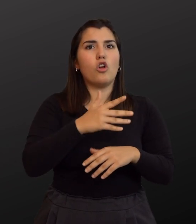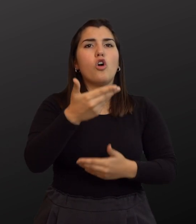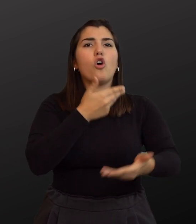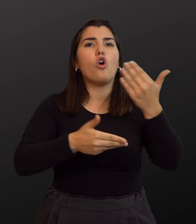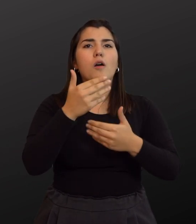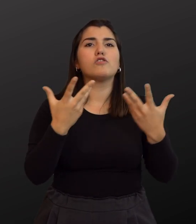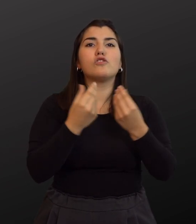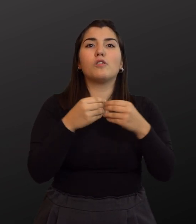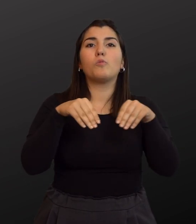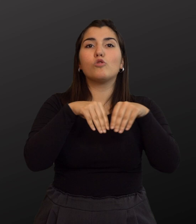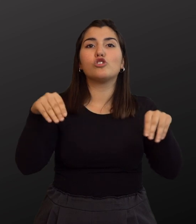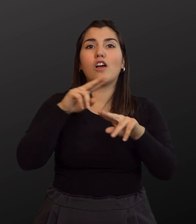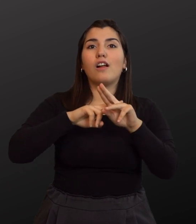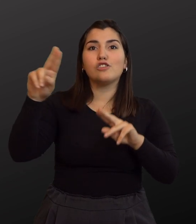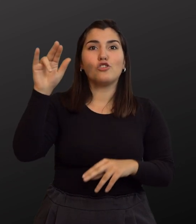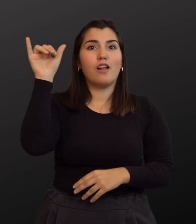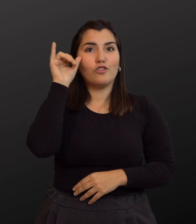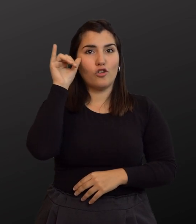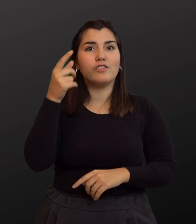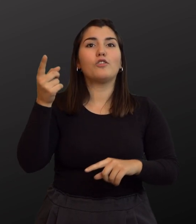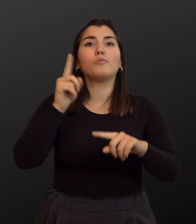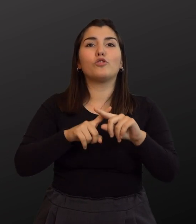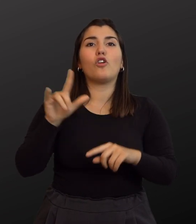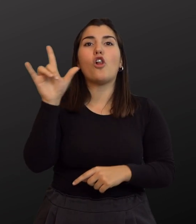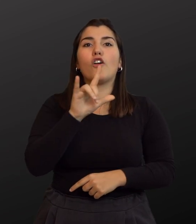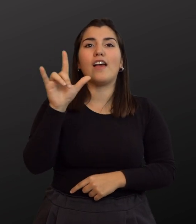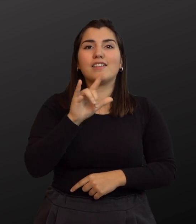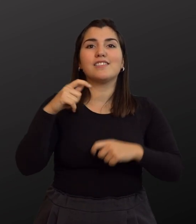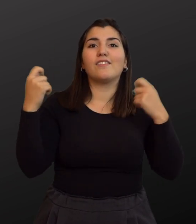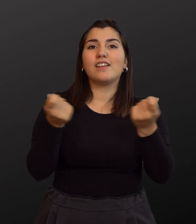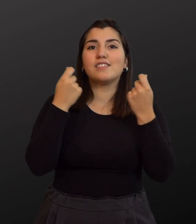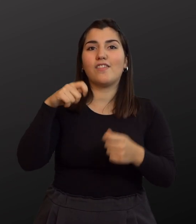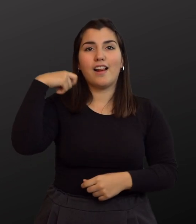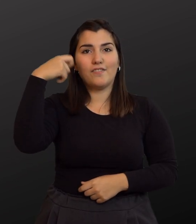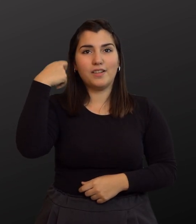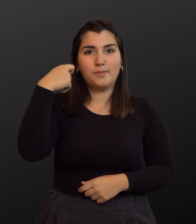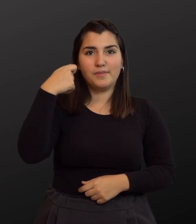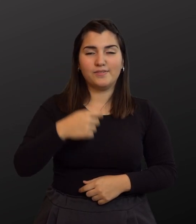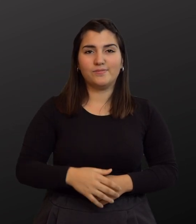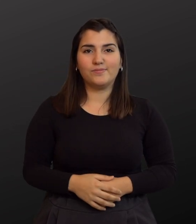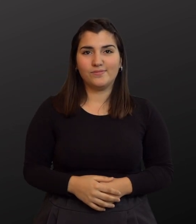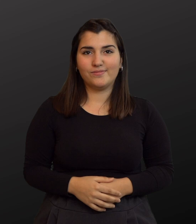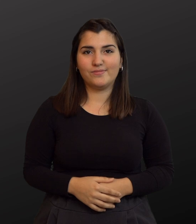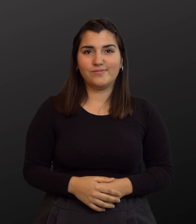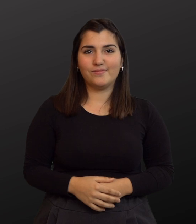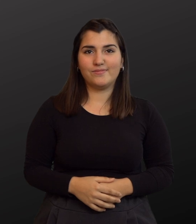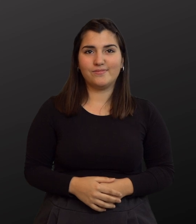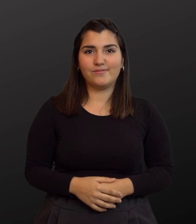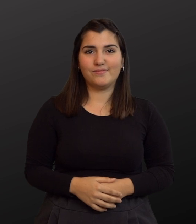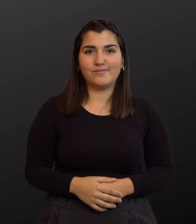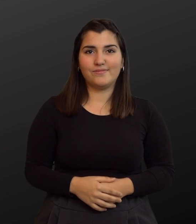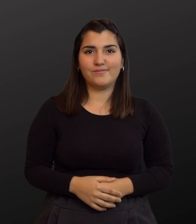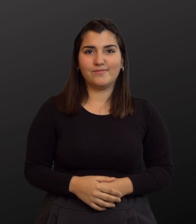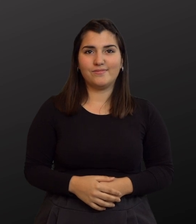L'evento è in collaborazione con il Comune di Torino, il Museo Nazionale del Cinema e il Lovers Film Festival.